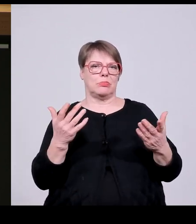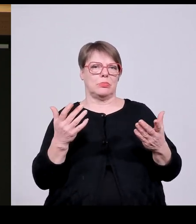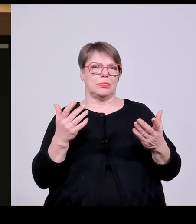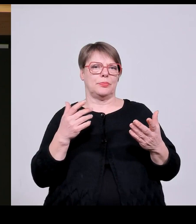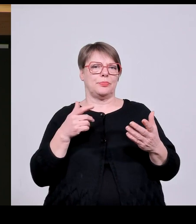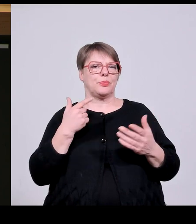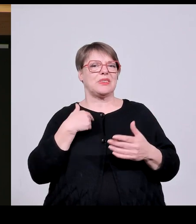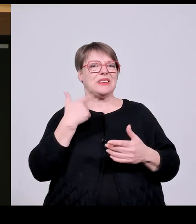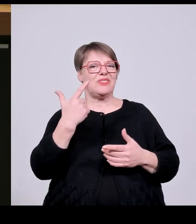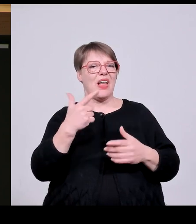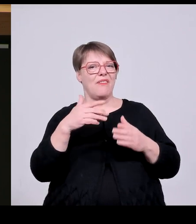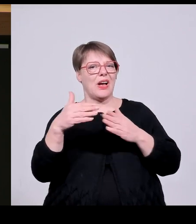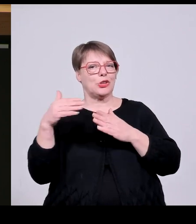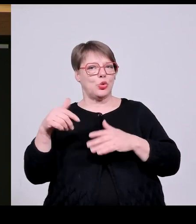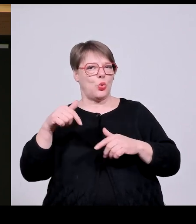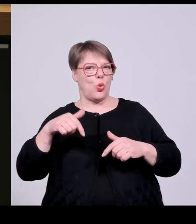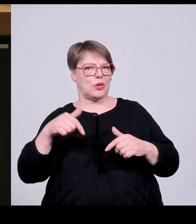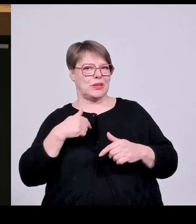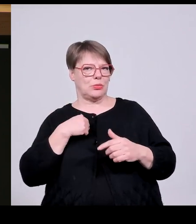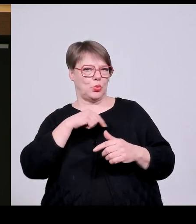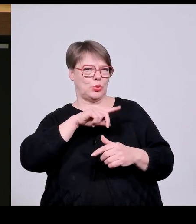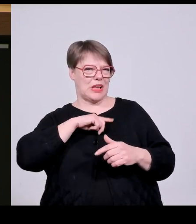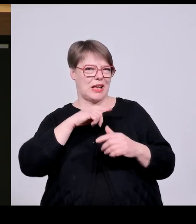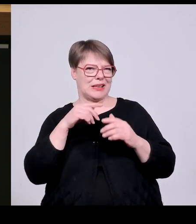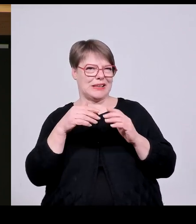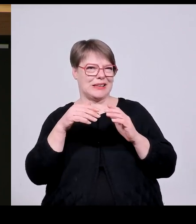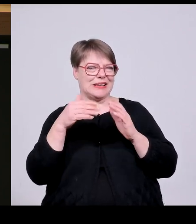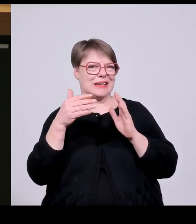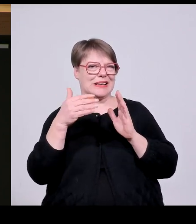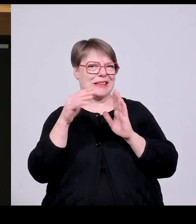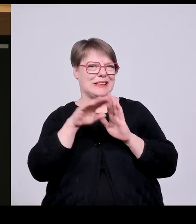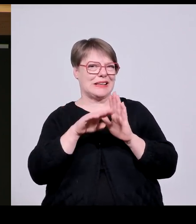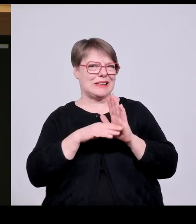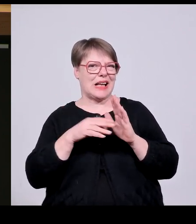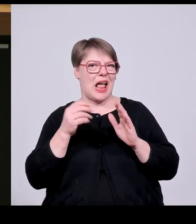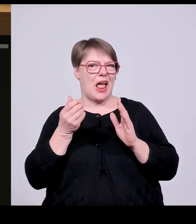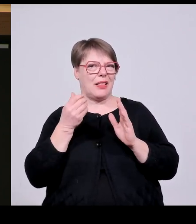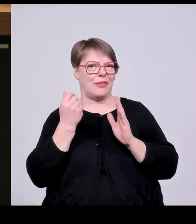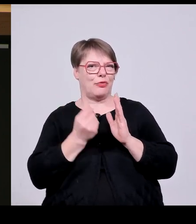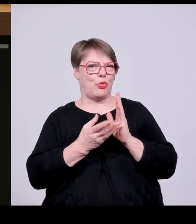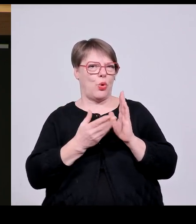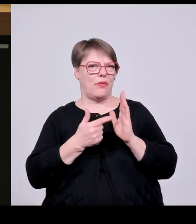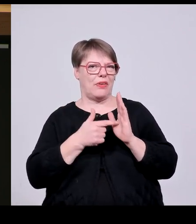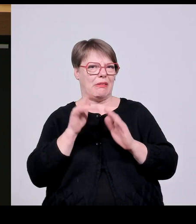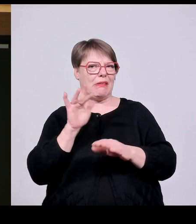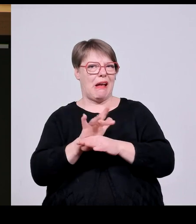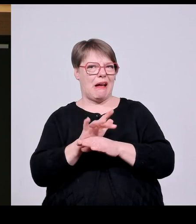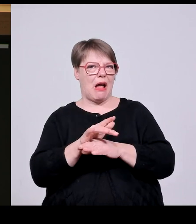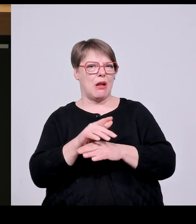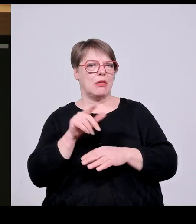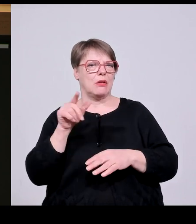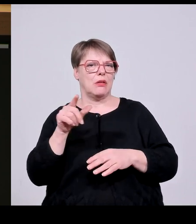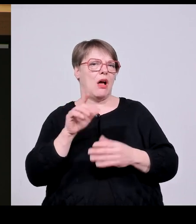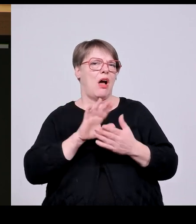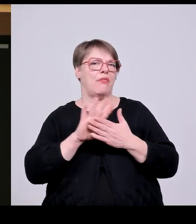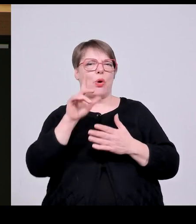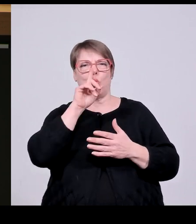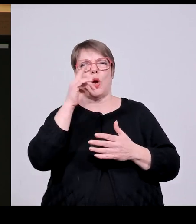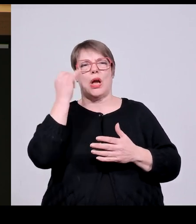uns dieses Gesetz abstimmt. Aber liebe CDU, es reicht nicht, hier bei einem Mieterschutz Thema der landeseigenen Wohnungsunternehmen dafür zu sein.